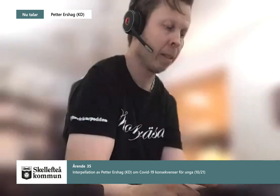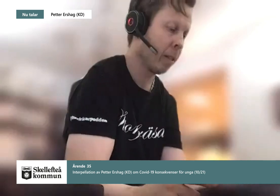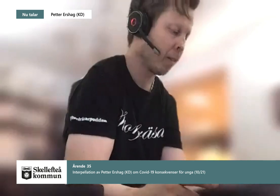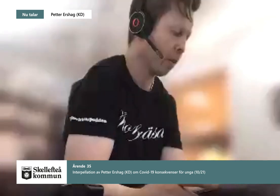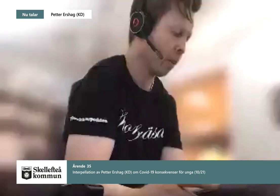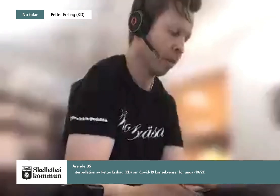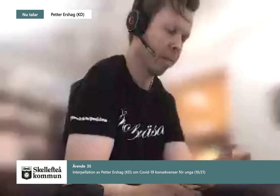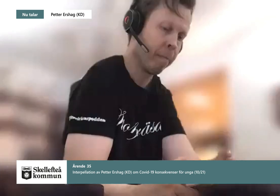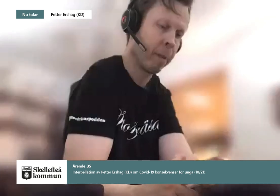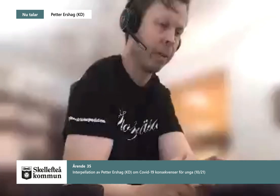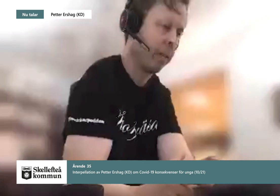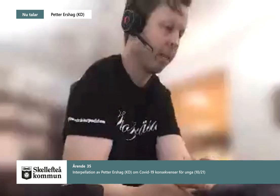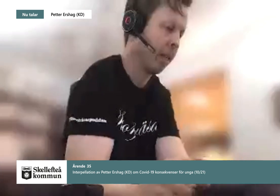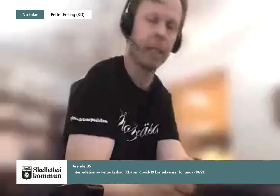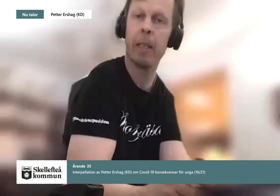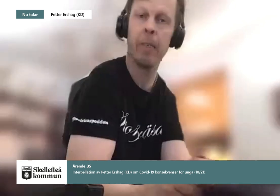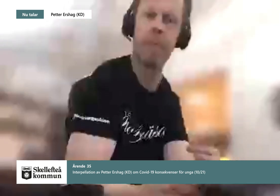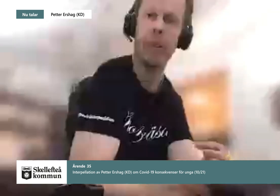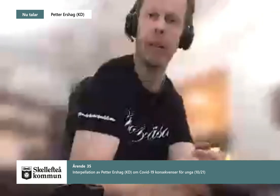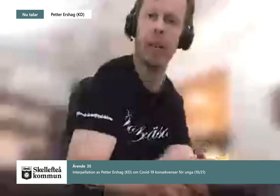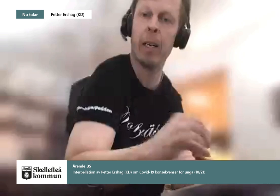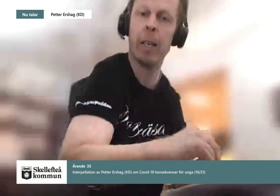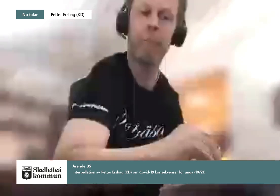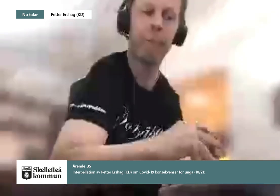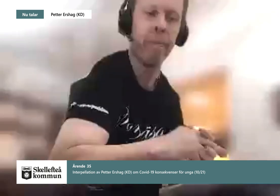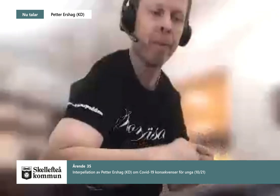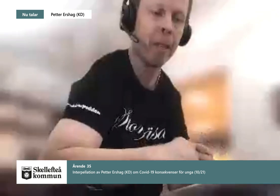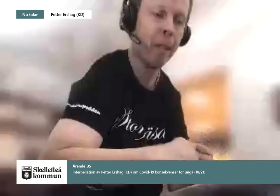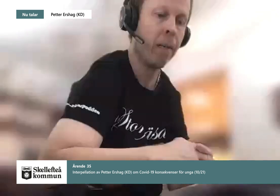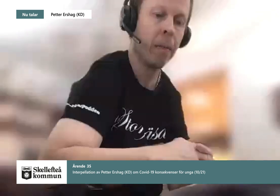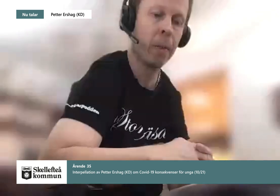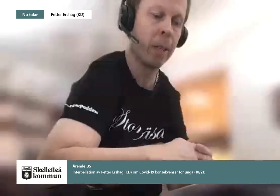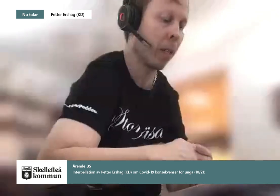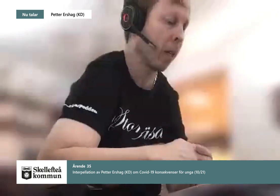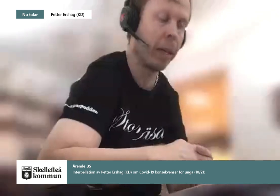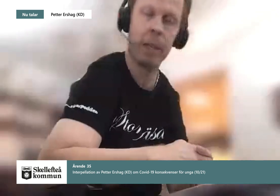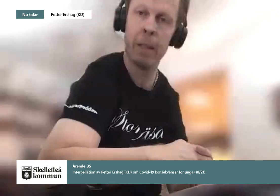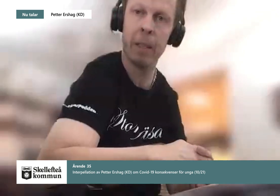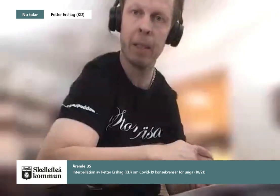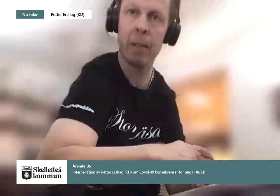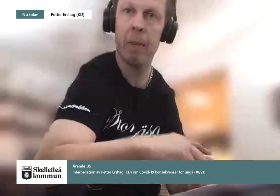Det har varit Bra inlägg Hela världen Vi fortsätter arbetet tack förlåt